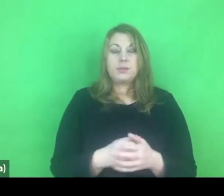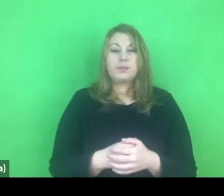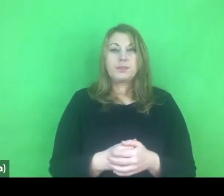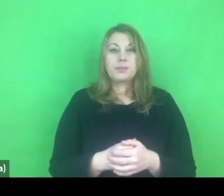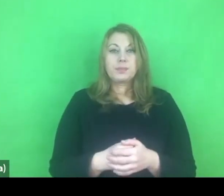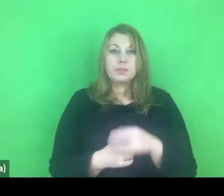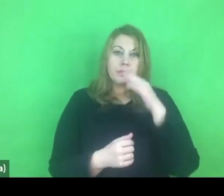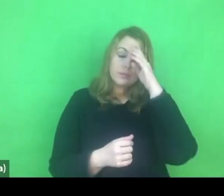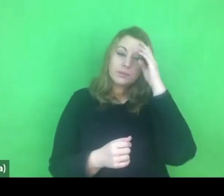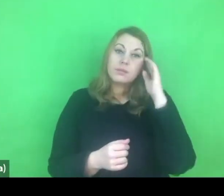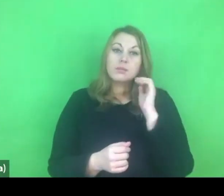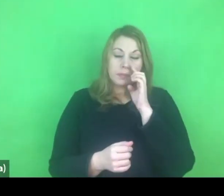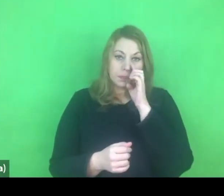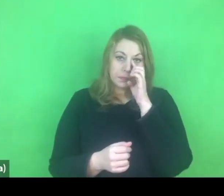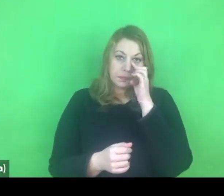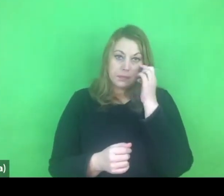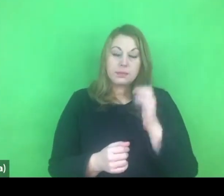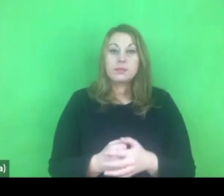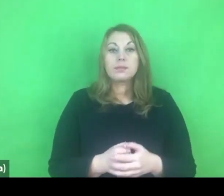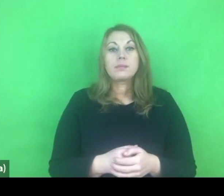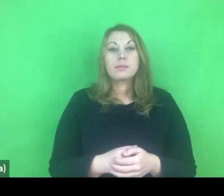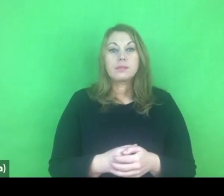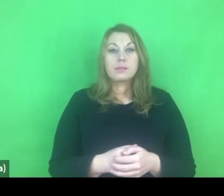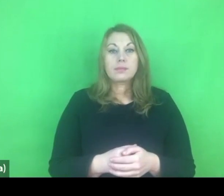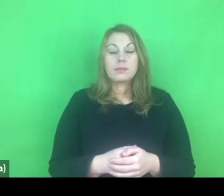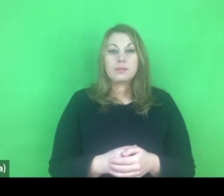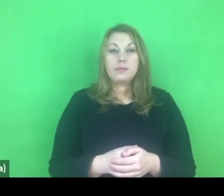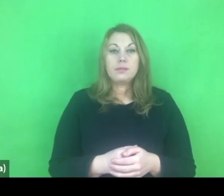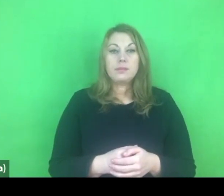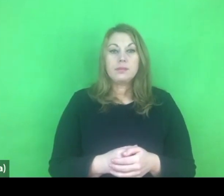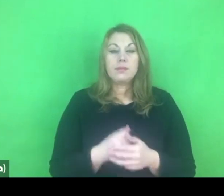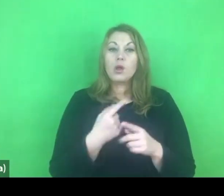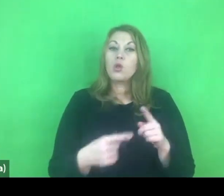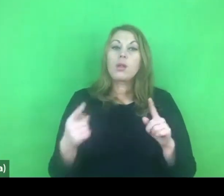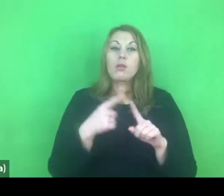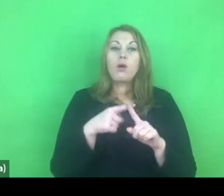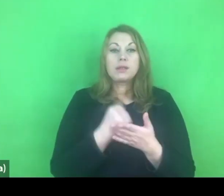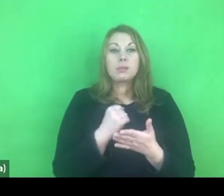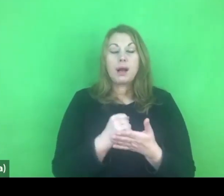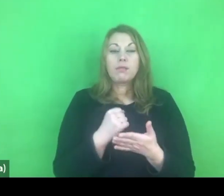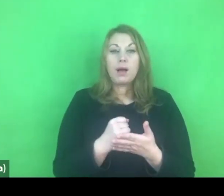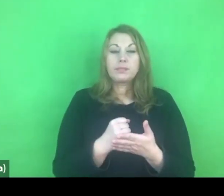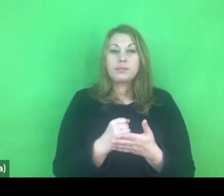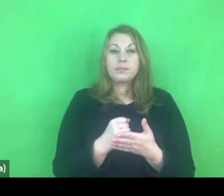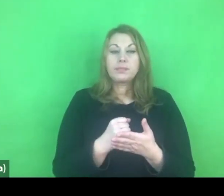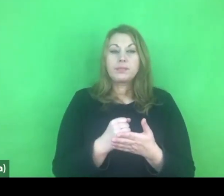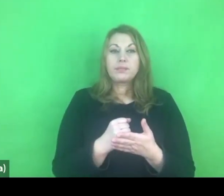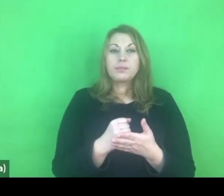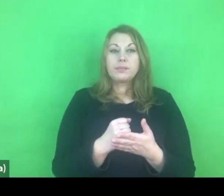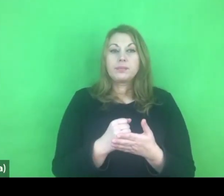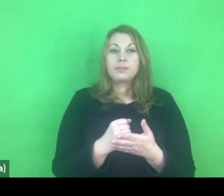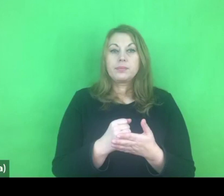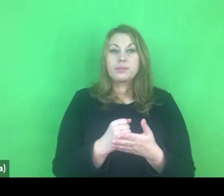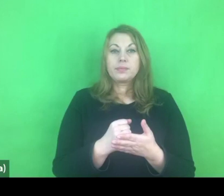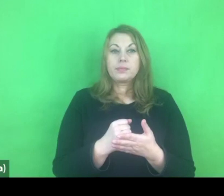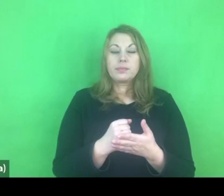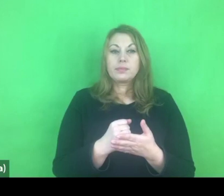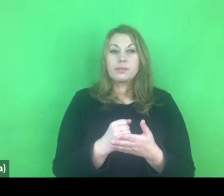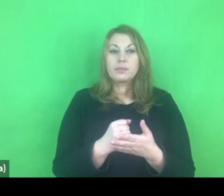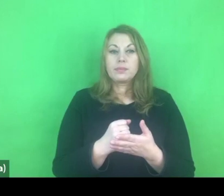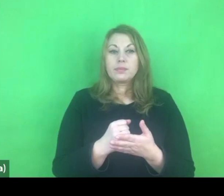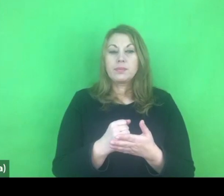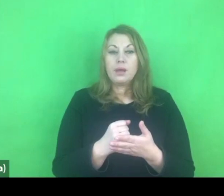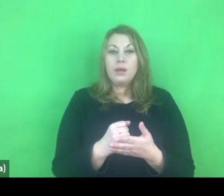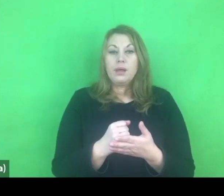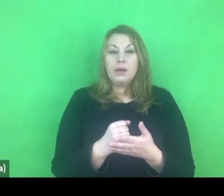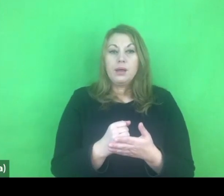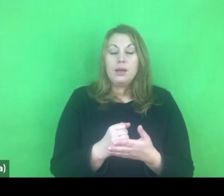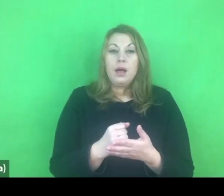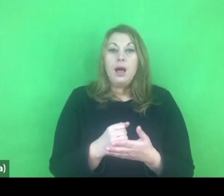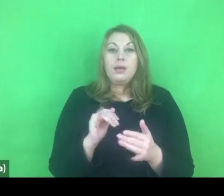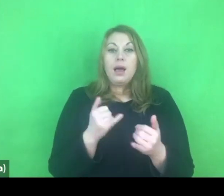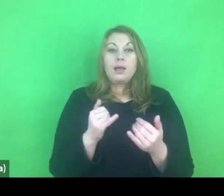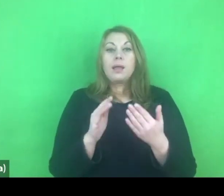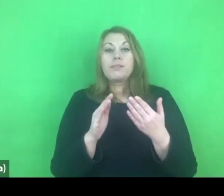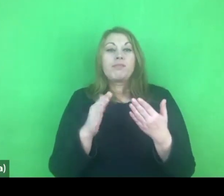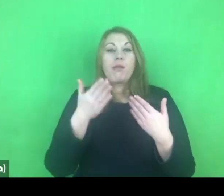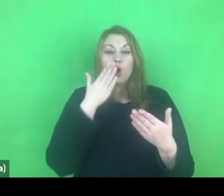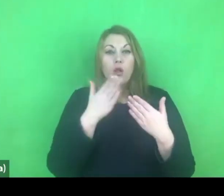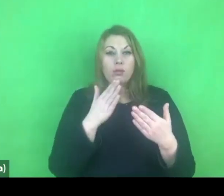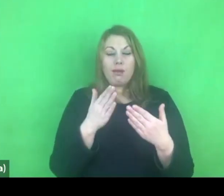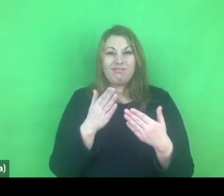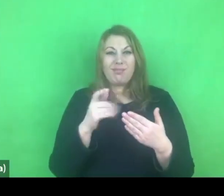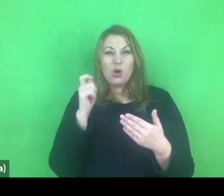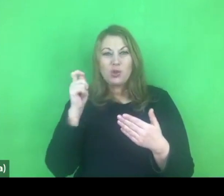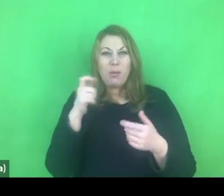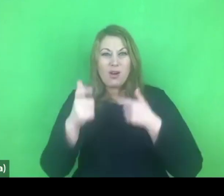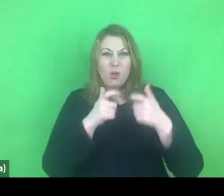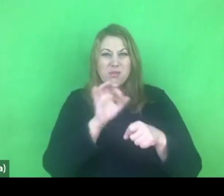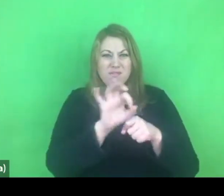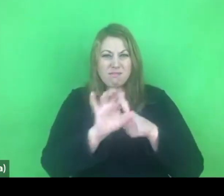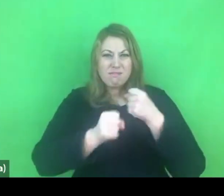Jeśli chodzi o dodatkowe kwestie związane z funkcją izolowania sprawcy, bo tak to myślę trzeba określić.